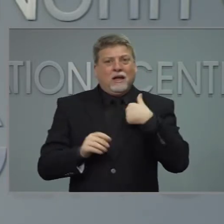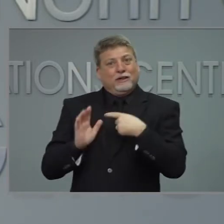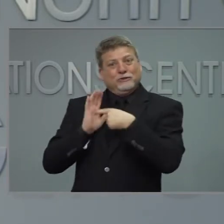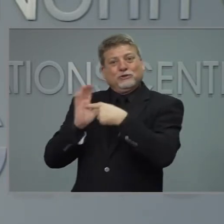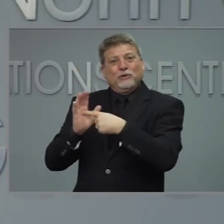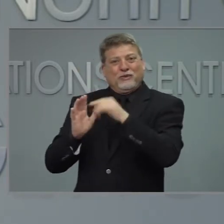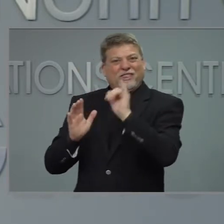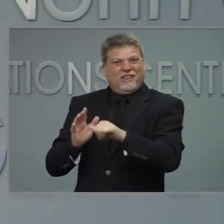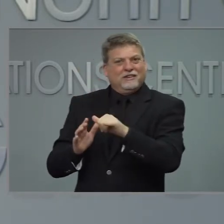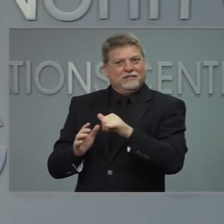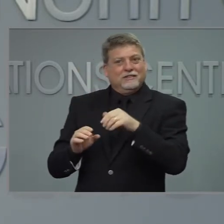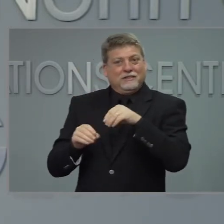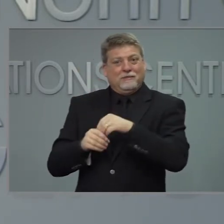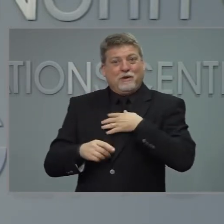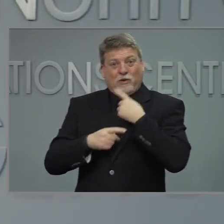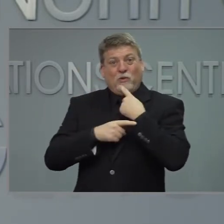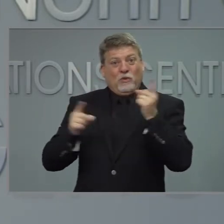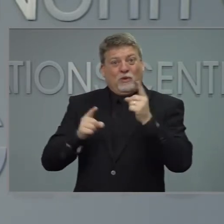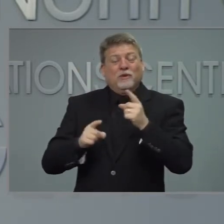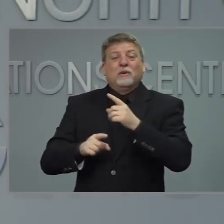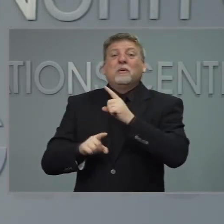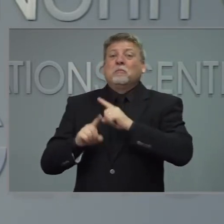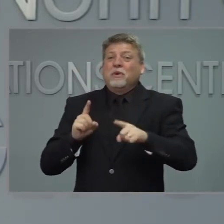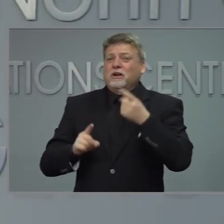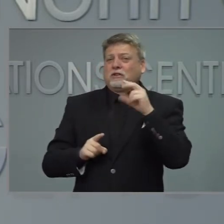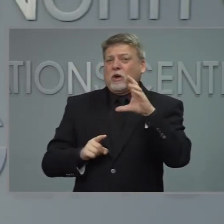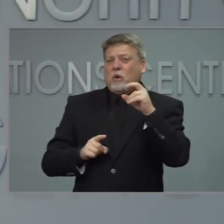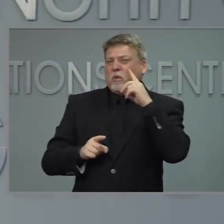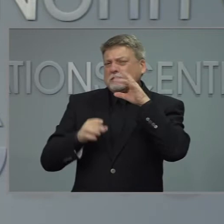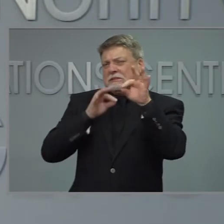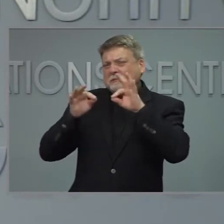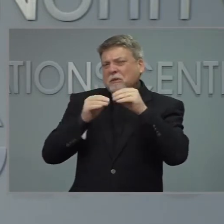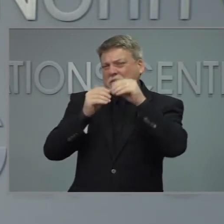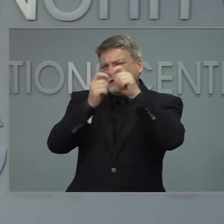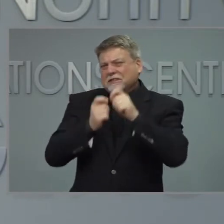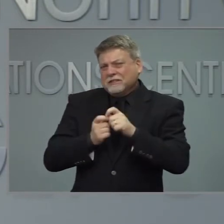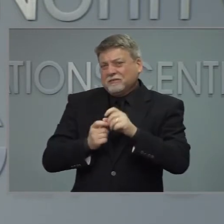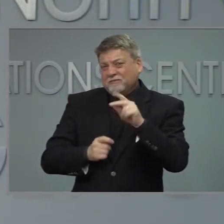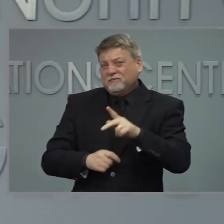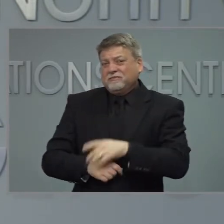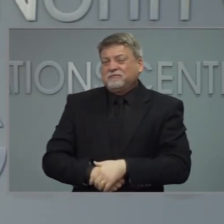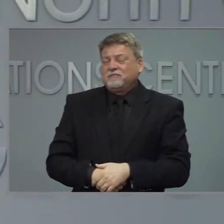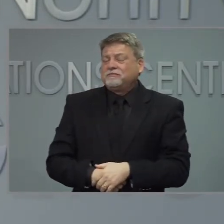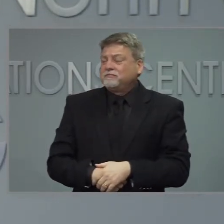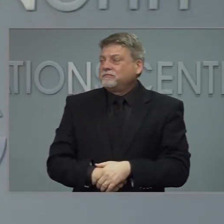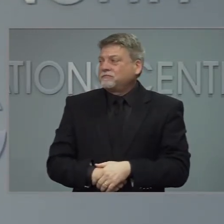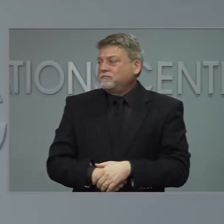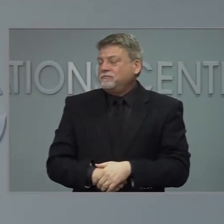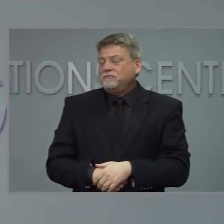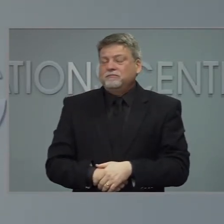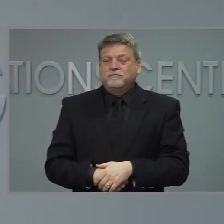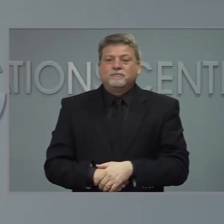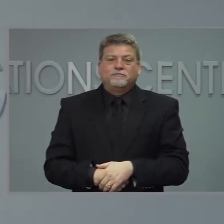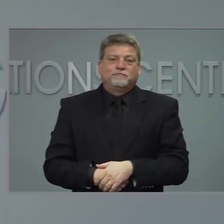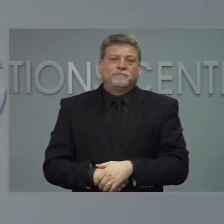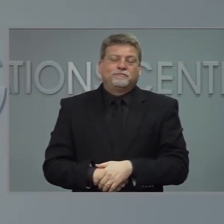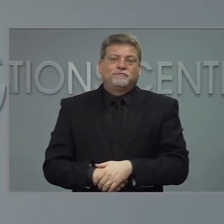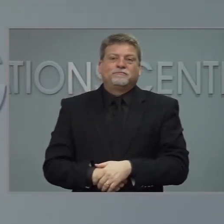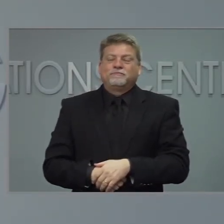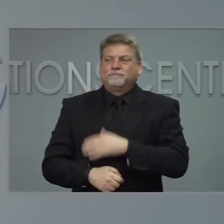esto se va a reflejar en esta orden, pero le voy a permitir a la doctora que hable de esto.